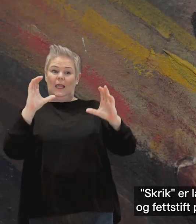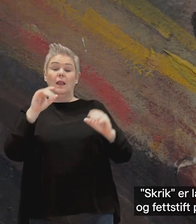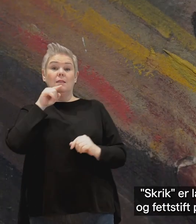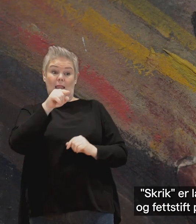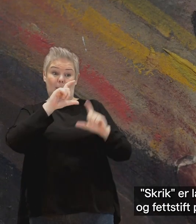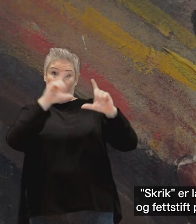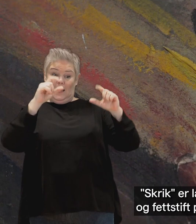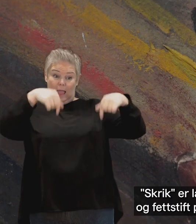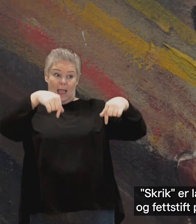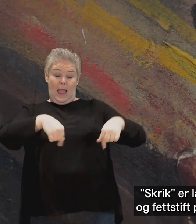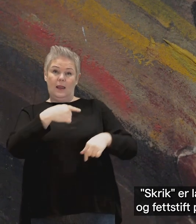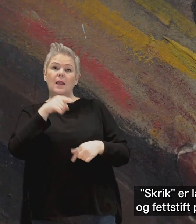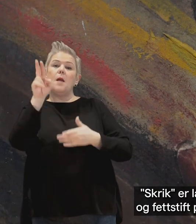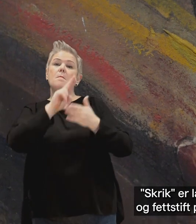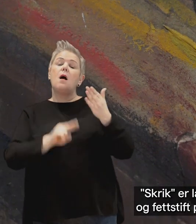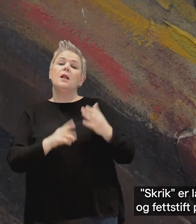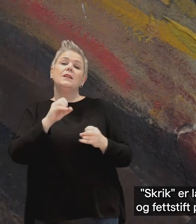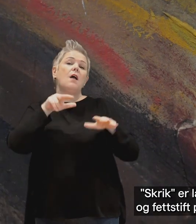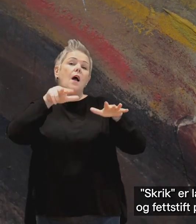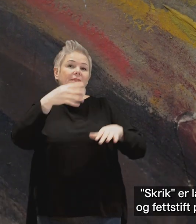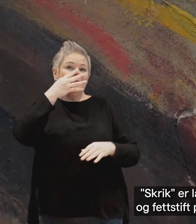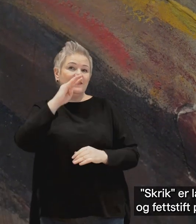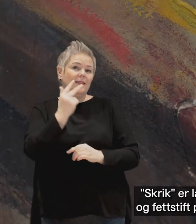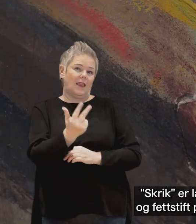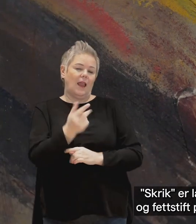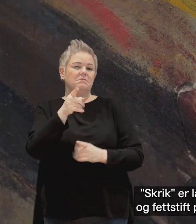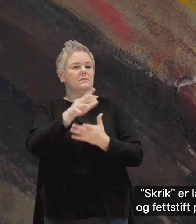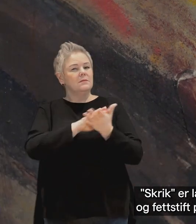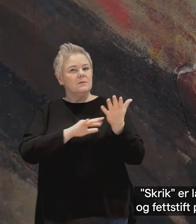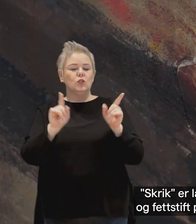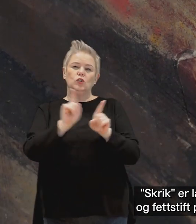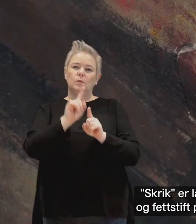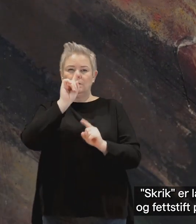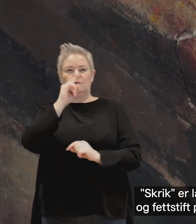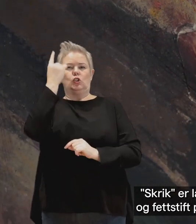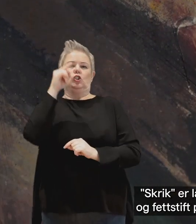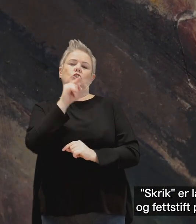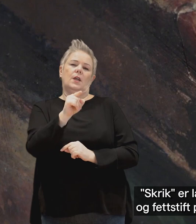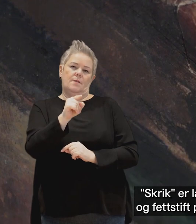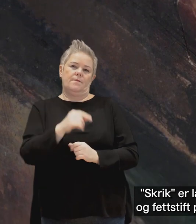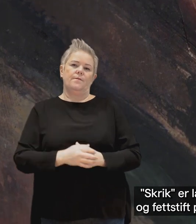"Skrik" er laget med tempera-maling og fettstift på papp, som nå er så skjør